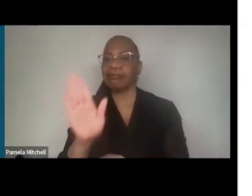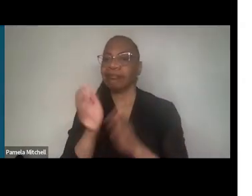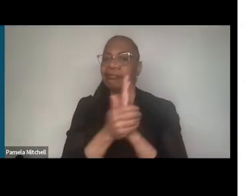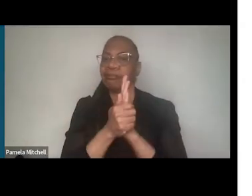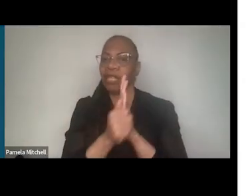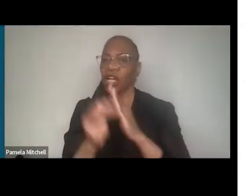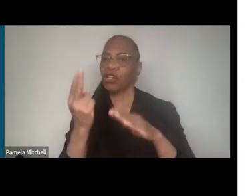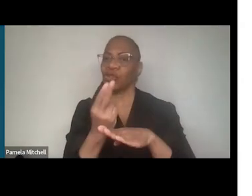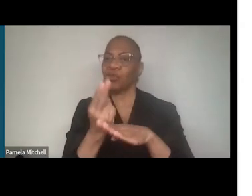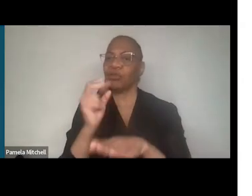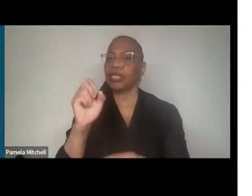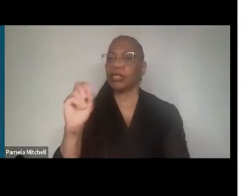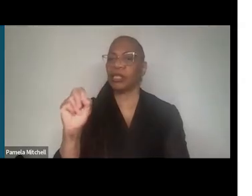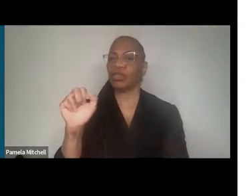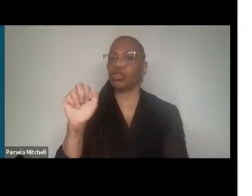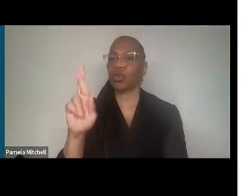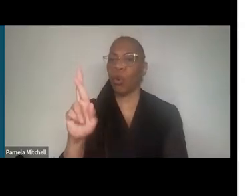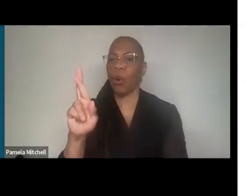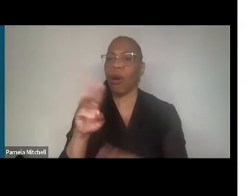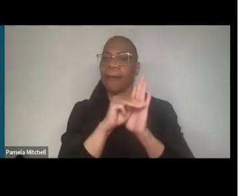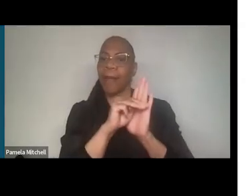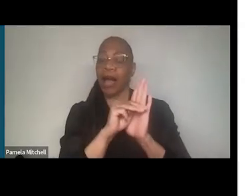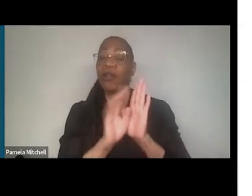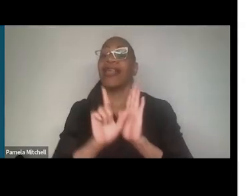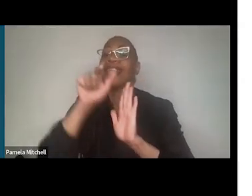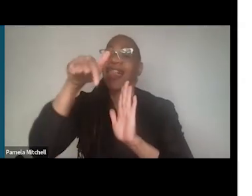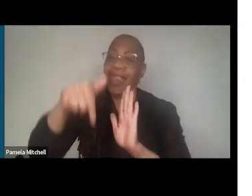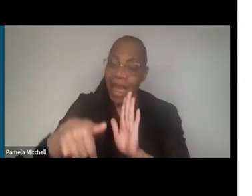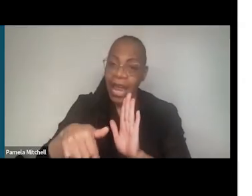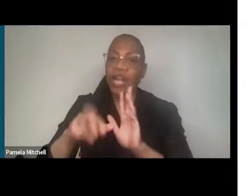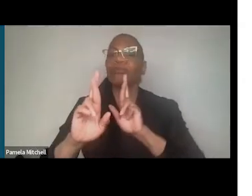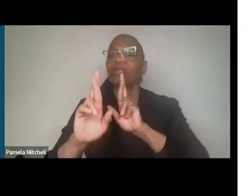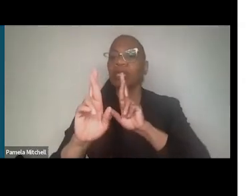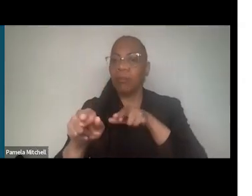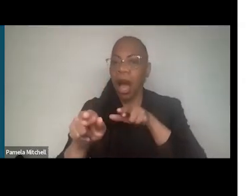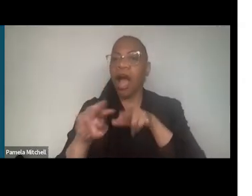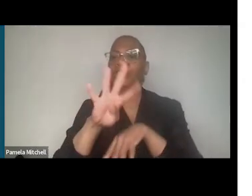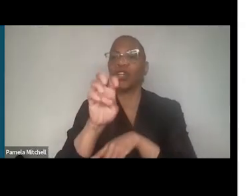Luego, tendremos tiempo para preguntas y respuestas. Por supuesto, no podremos responder a todas las preguntas,